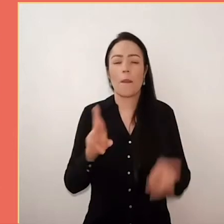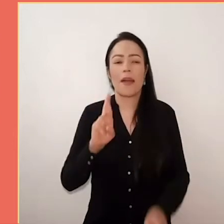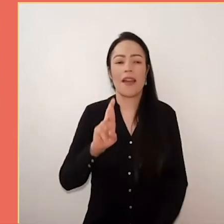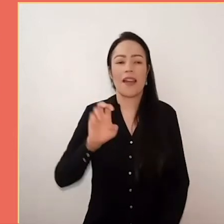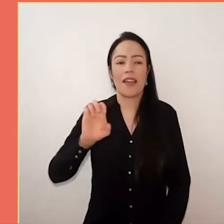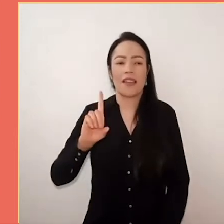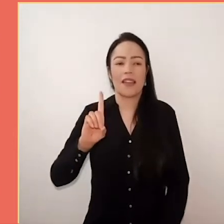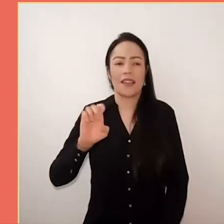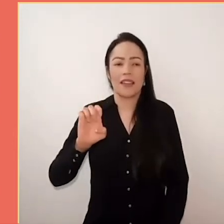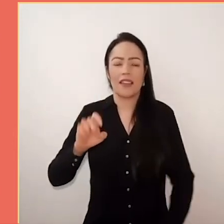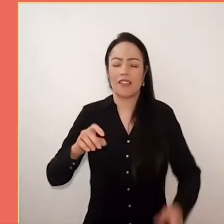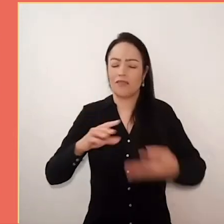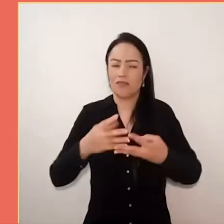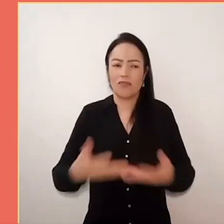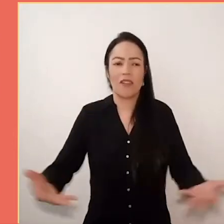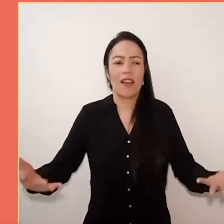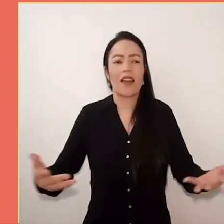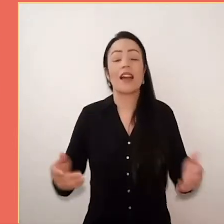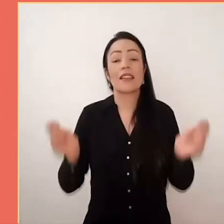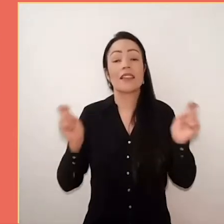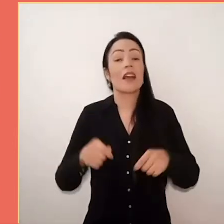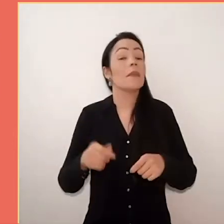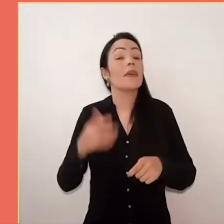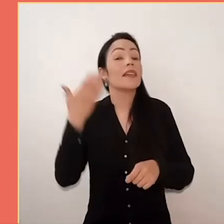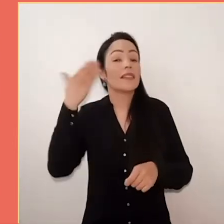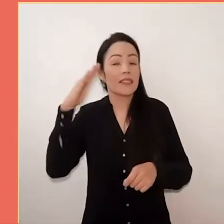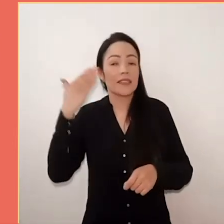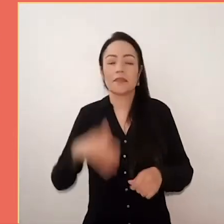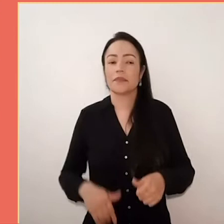que nos ajuda a compreender melhor a vida.